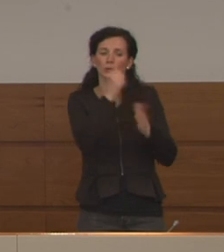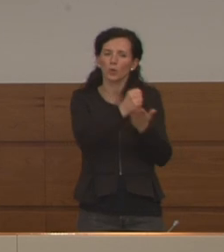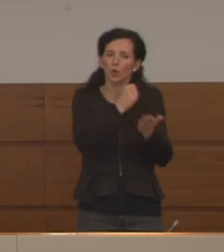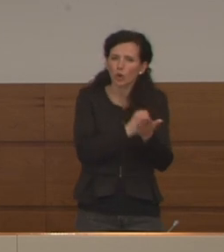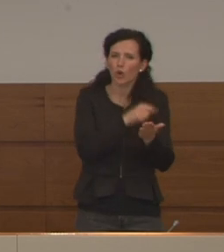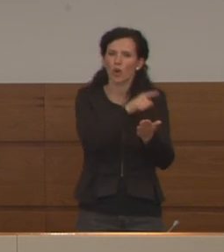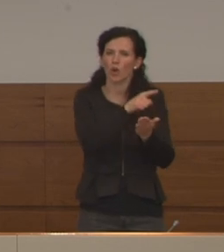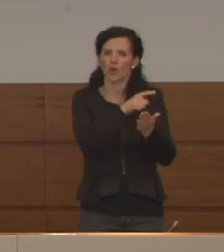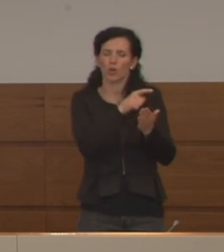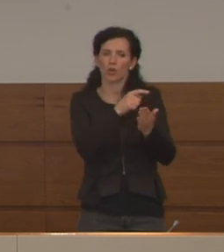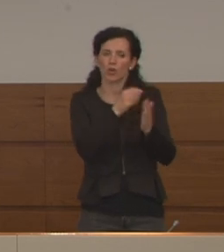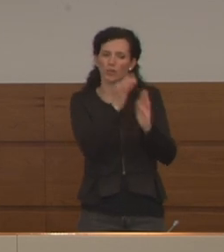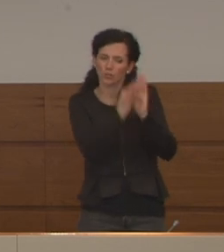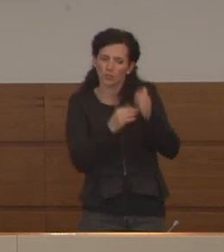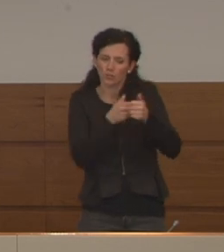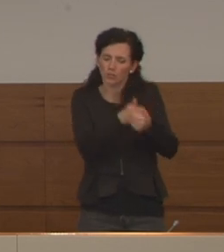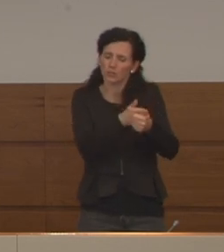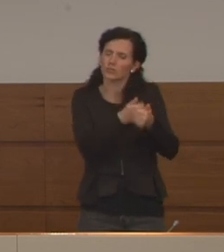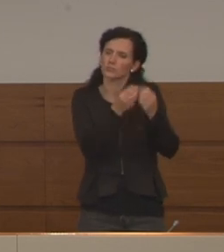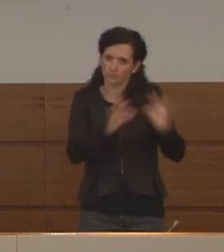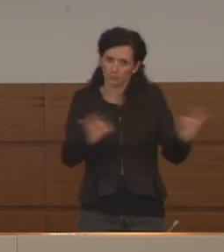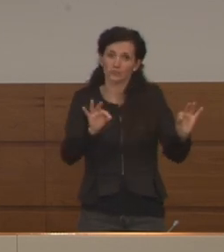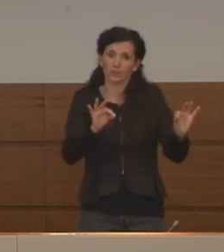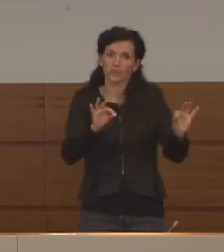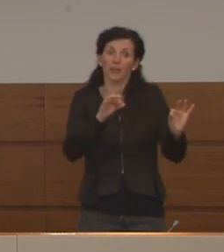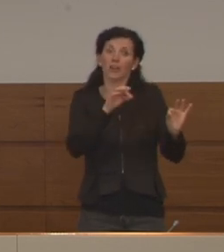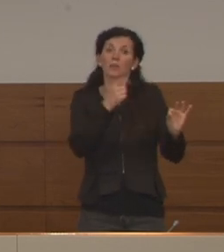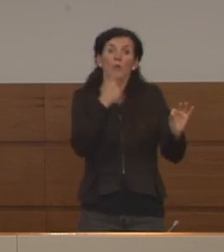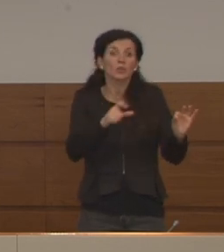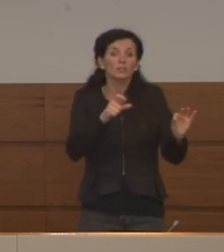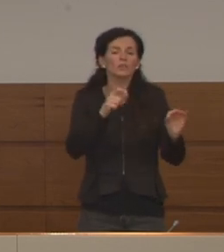possono essere attuati per rendere questo rischio pari a zero.